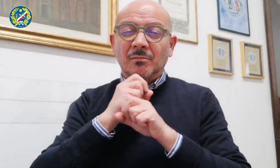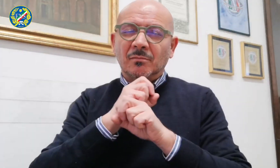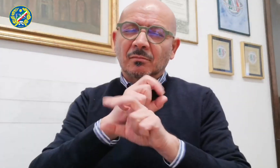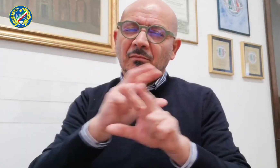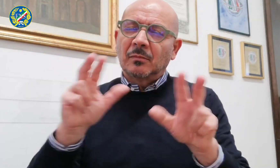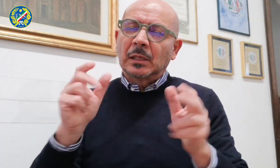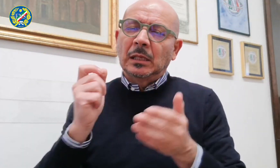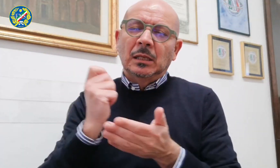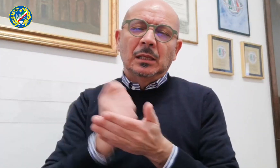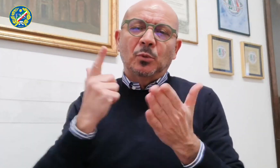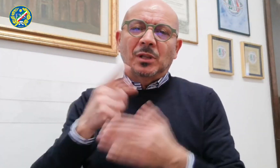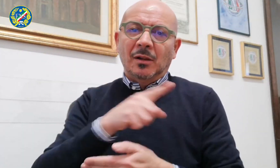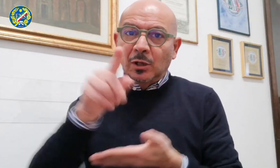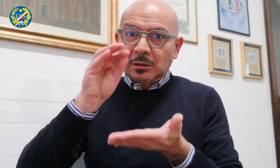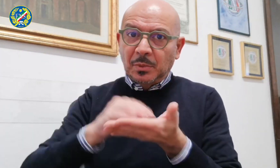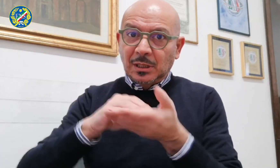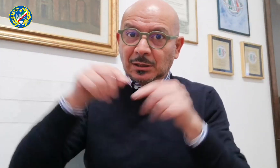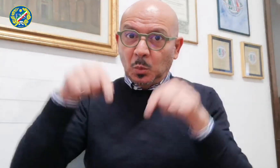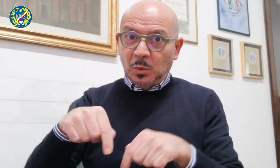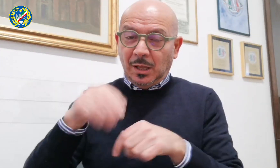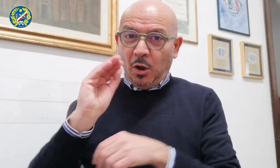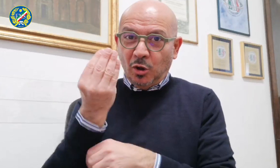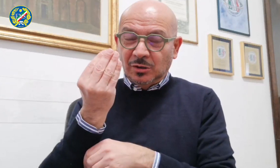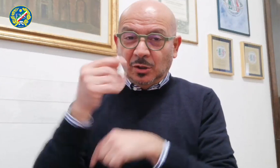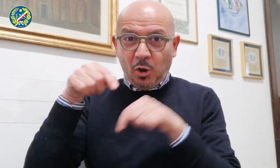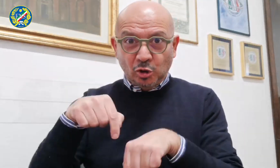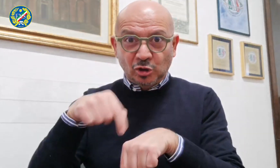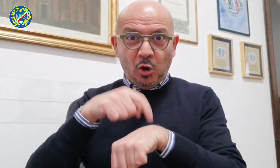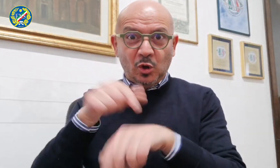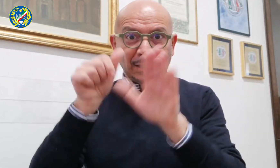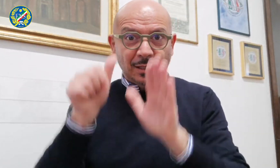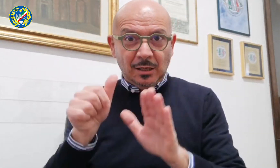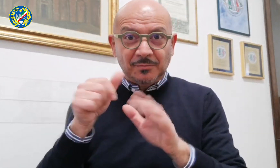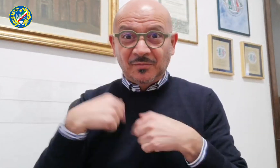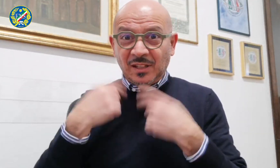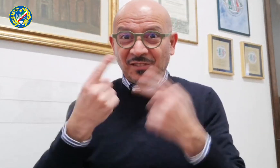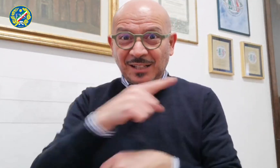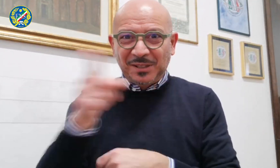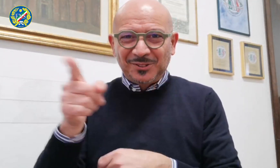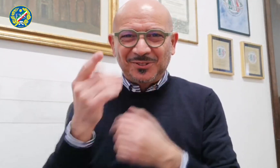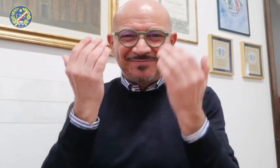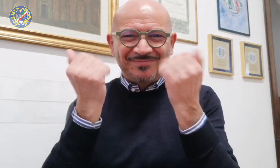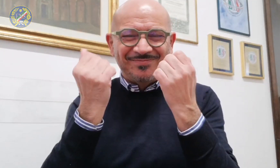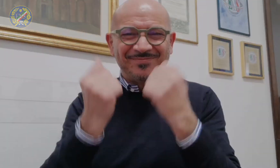E' importante che voi siate qui presenti all'ENS oggi alle 18. Vi aspetto, saluti